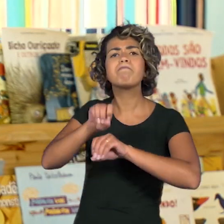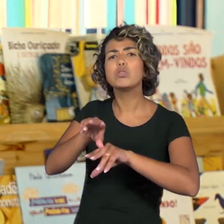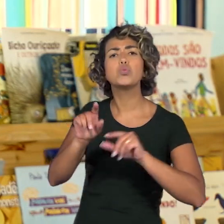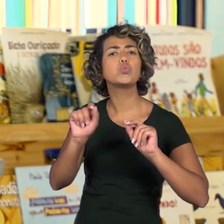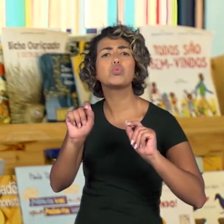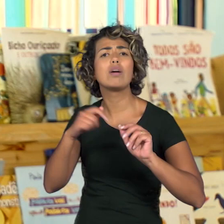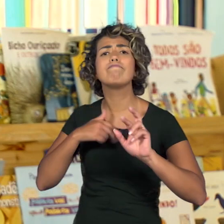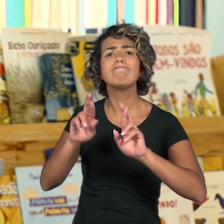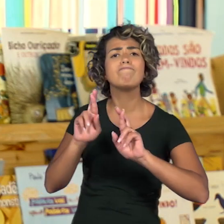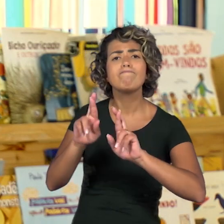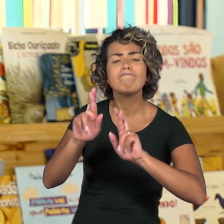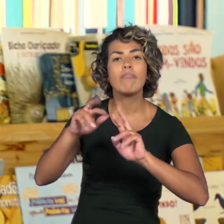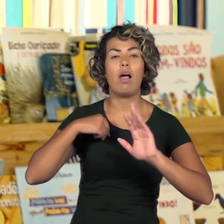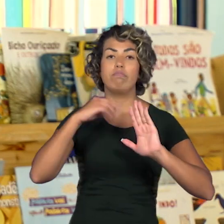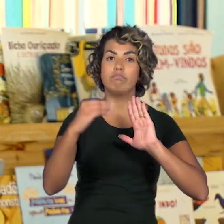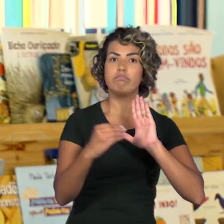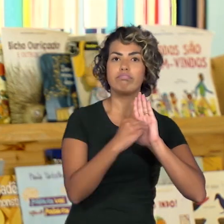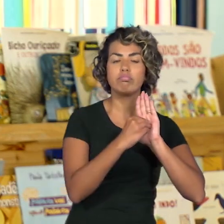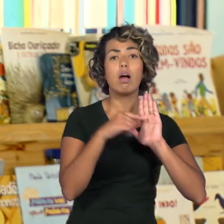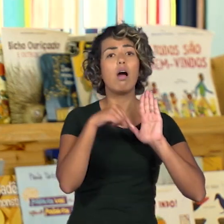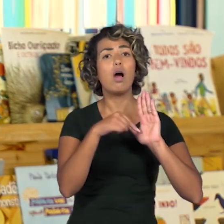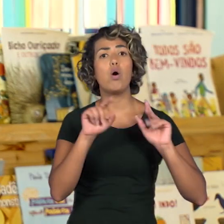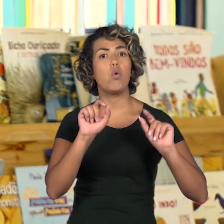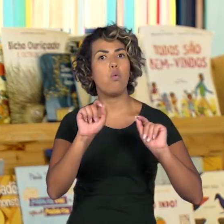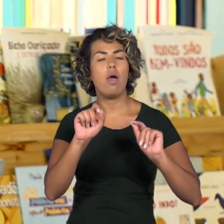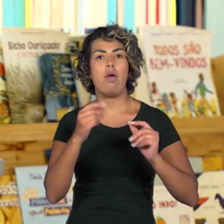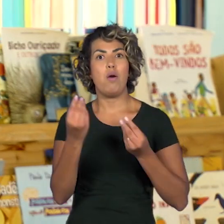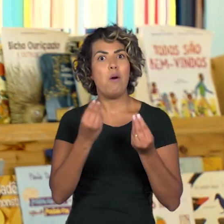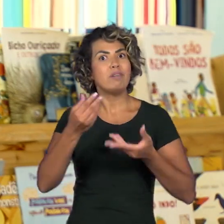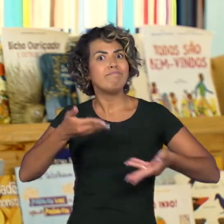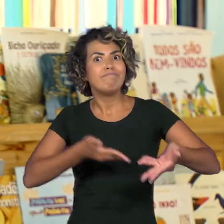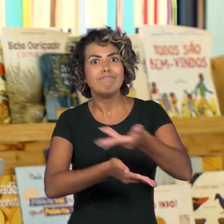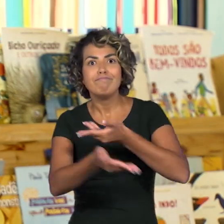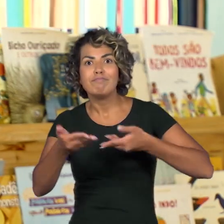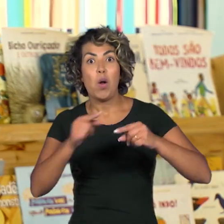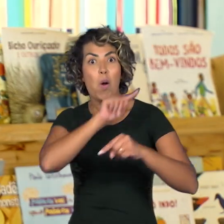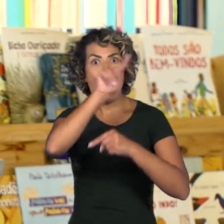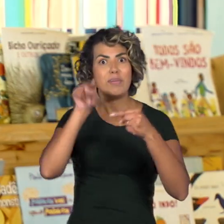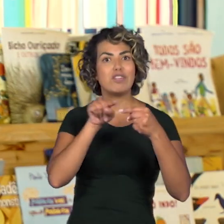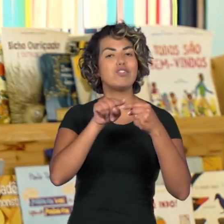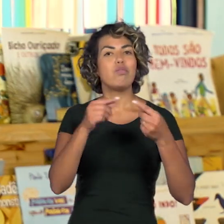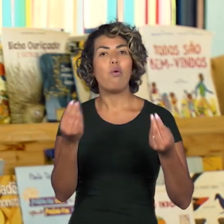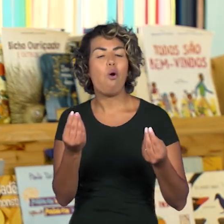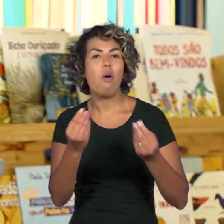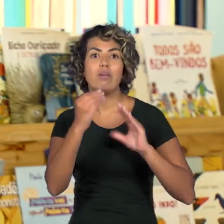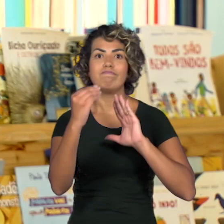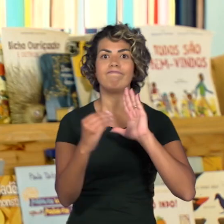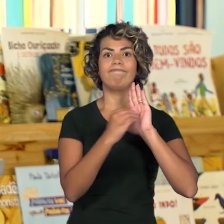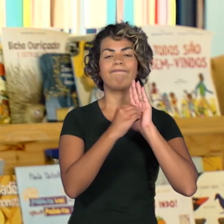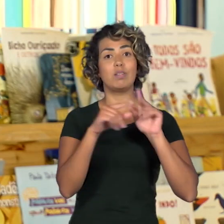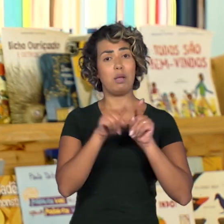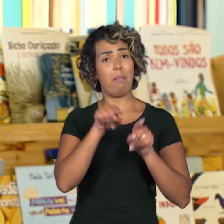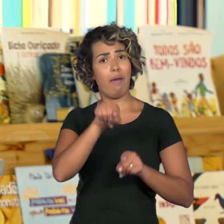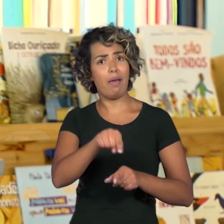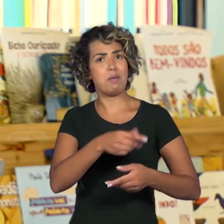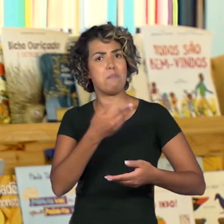ACUMULAM A MEMÓRIA VIVIDA, COMUNICAM INTENÇÕES, VALORIZAM PROCESSOS DE APRENDIZAGEM DE BEBÊS E CRIANÇAS